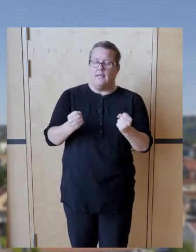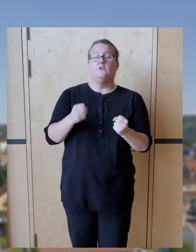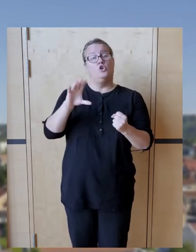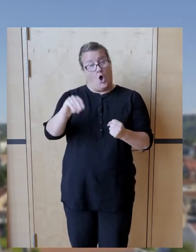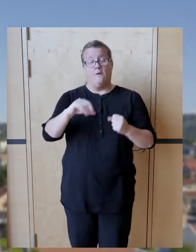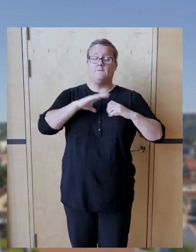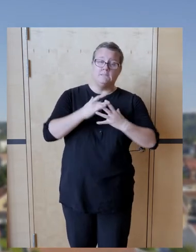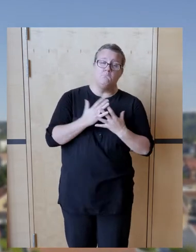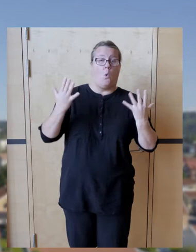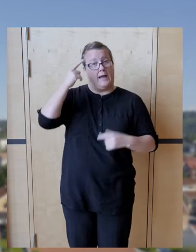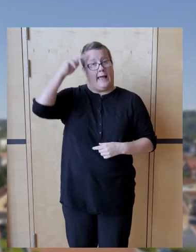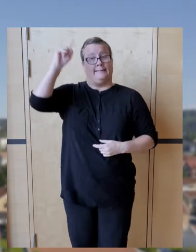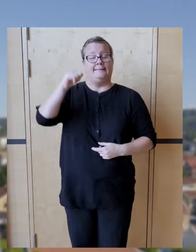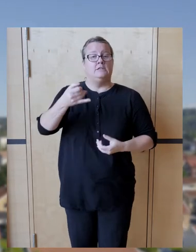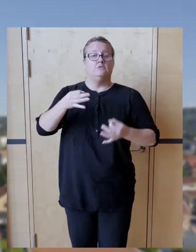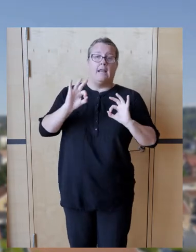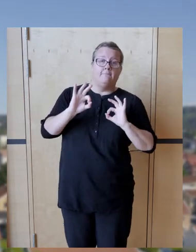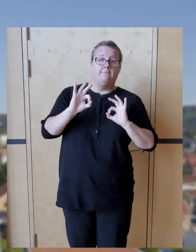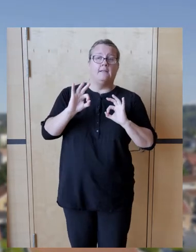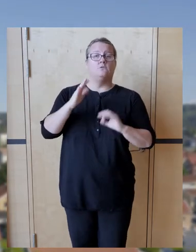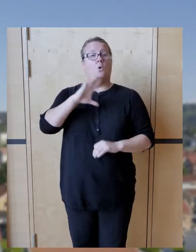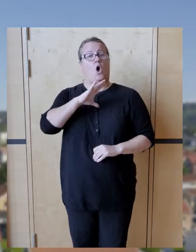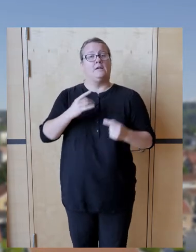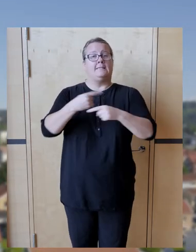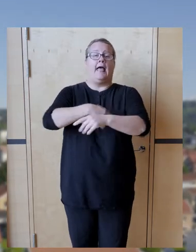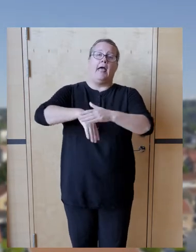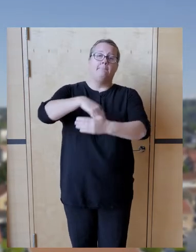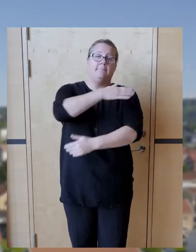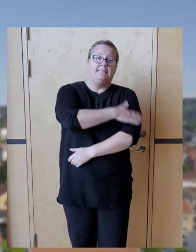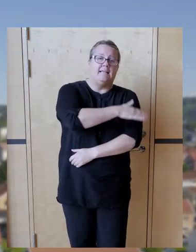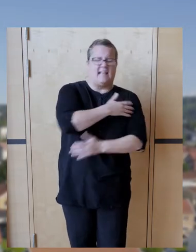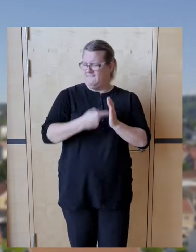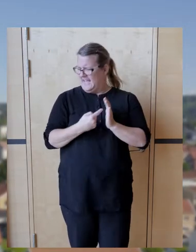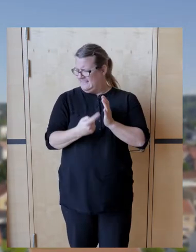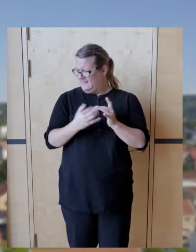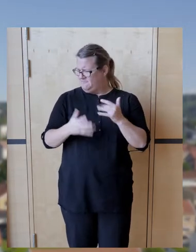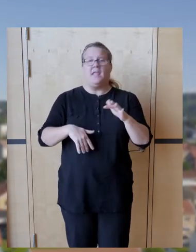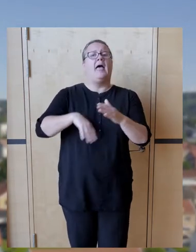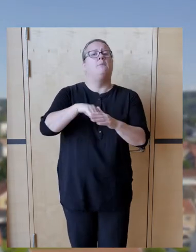Skellefteå som har hemtjänst eller Vad heter hemsjukvård till Sony Voice